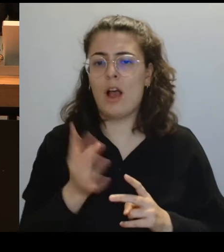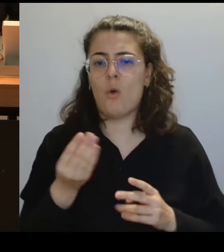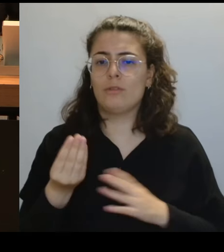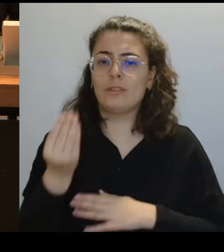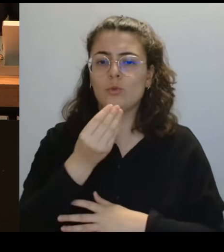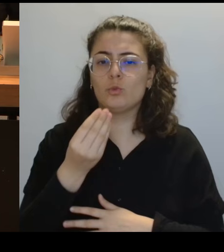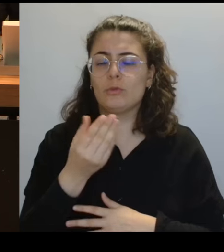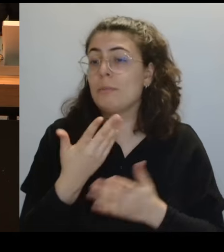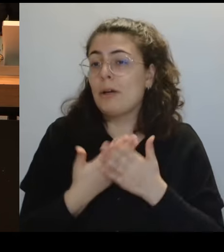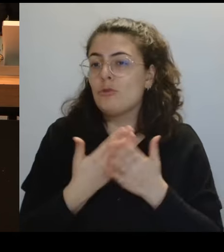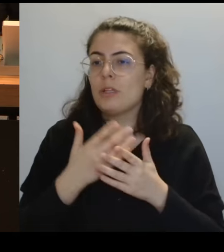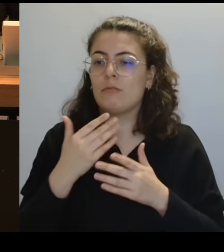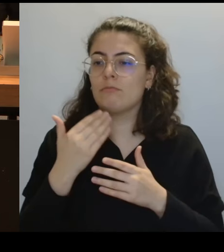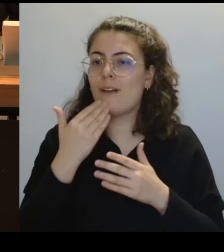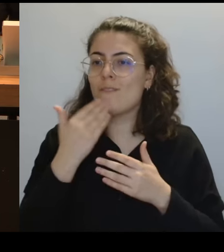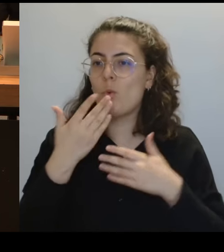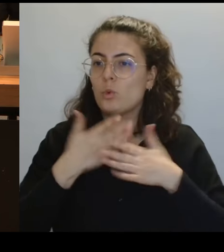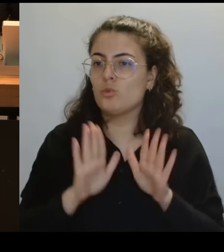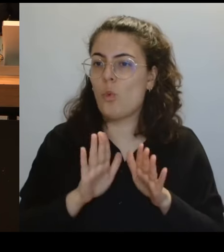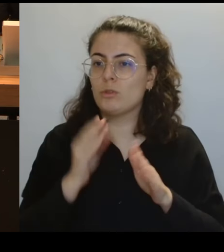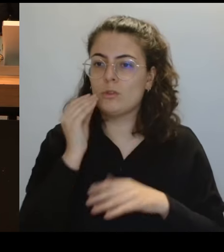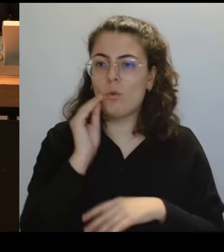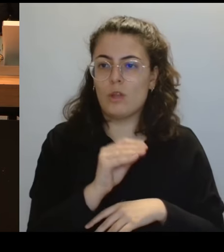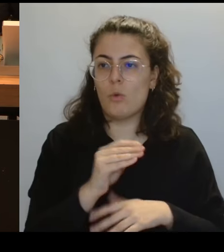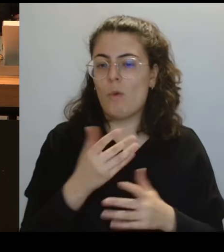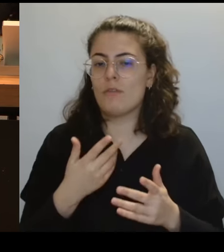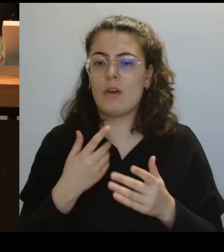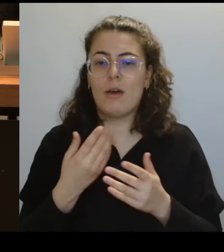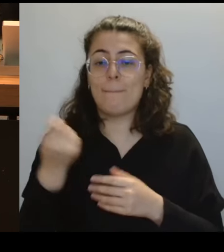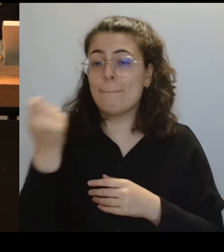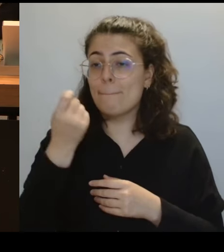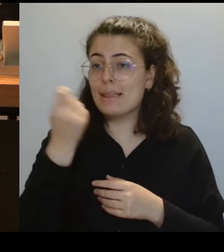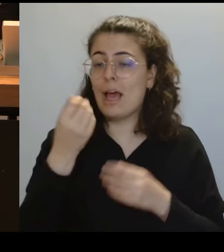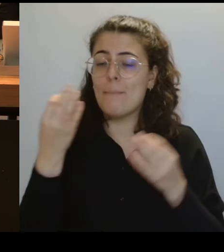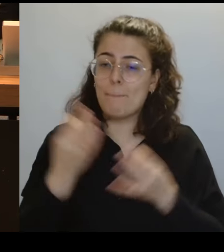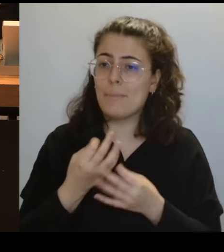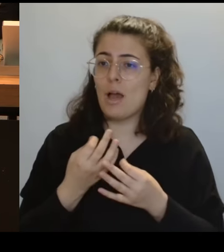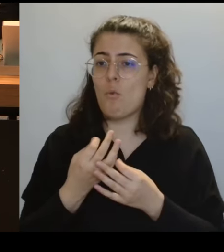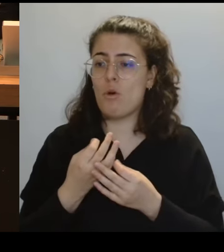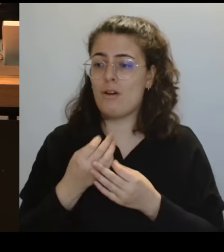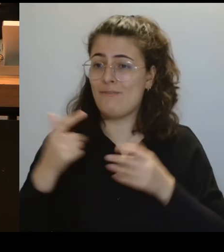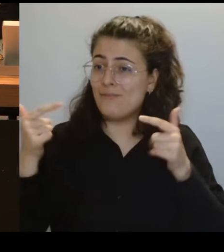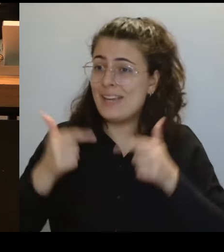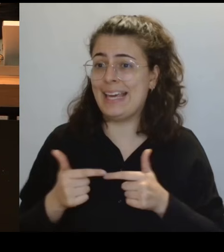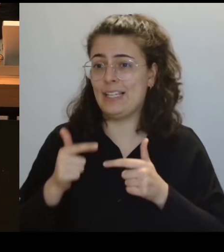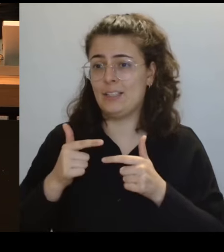brauchen einen Betreiber, der spezialisiert ist auf Pflege bzw. der in der Lage ist zu sagen ich suche mir noch einen